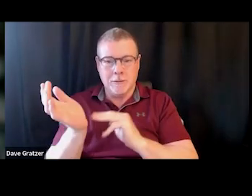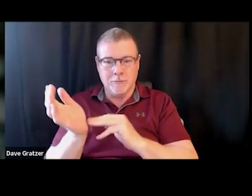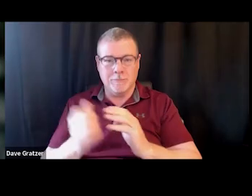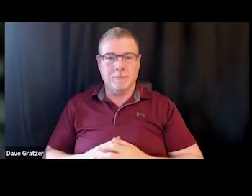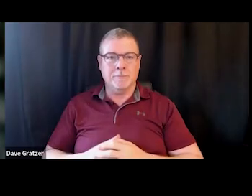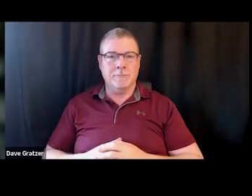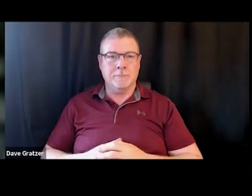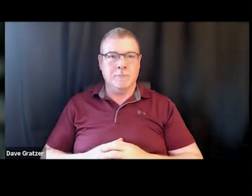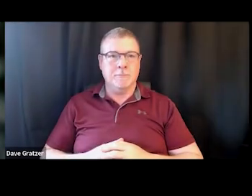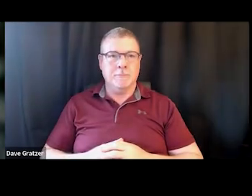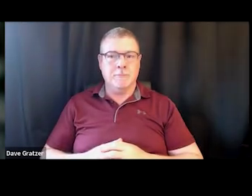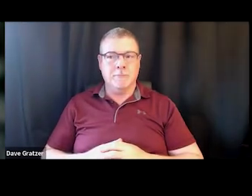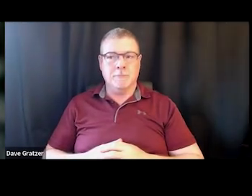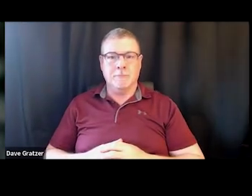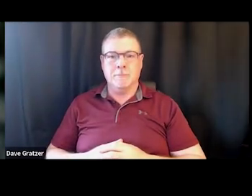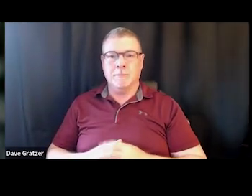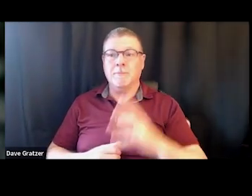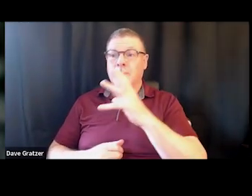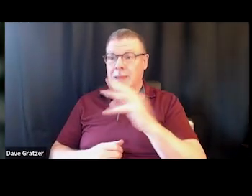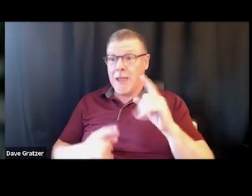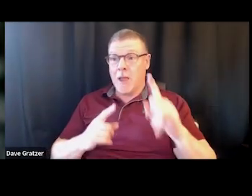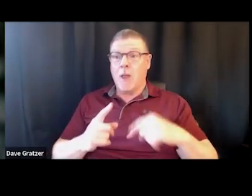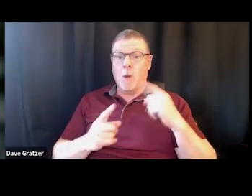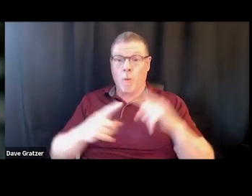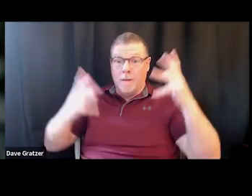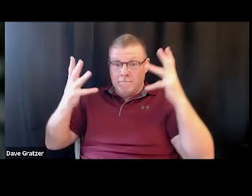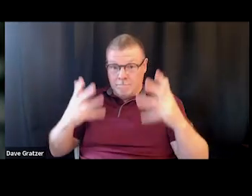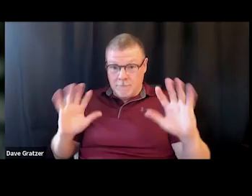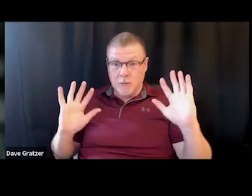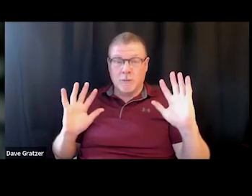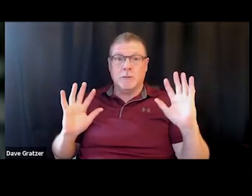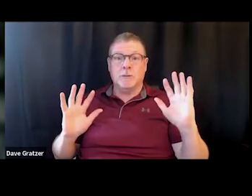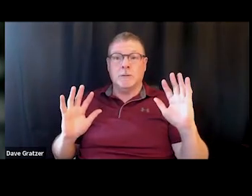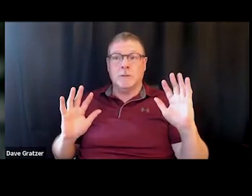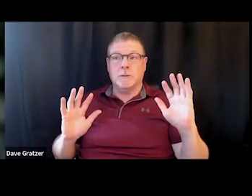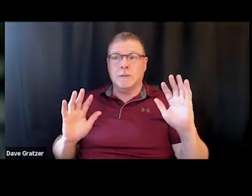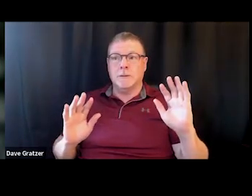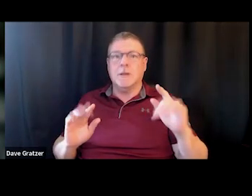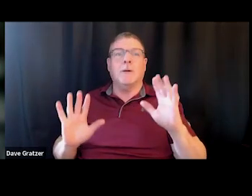Y una vez que hagan eso... Y creo que... Ahí vamos.